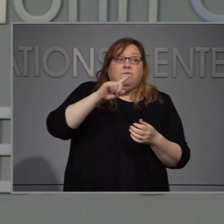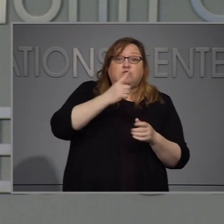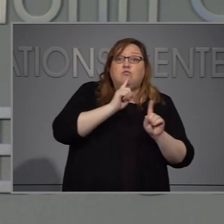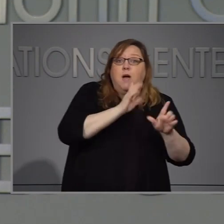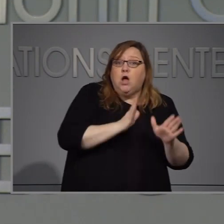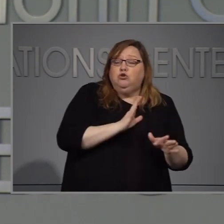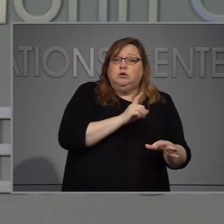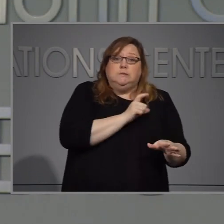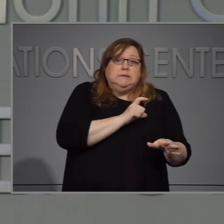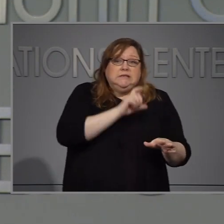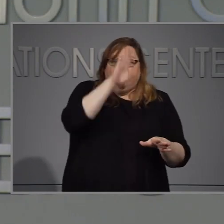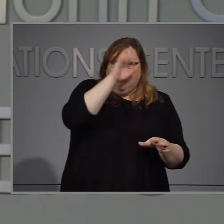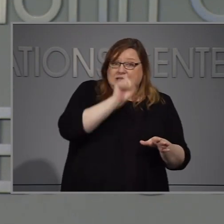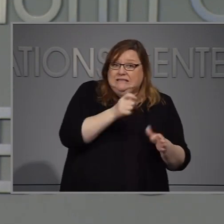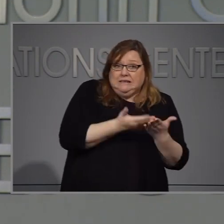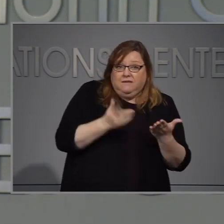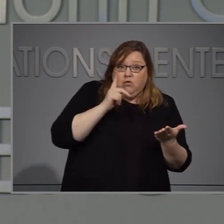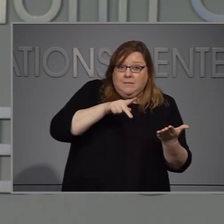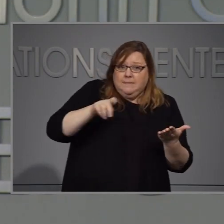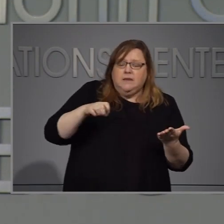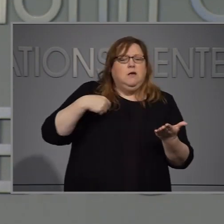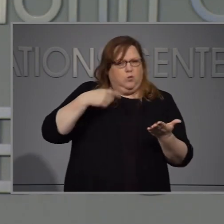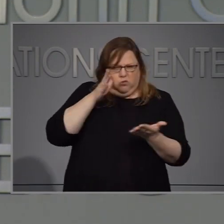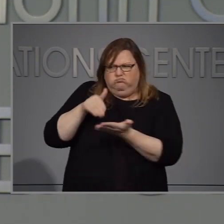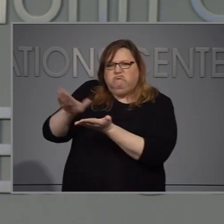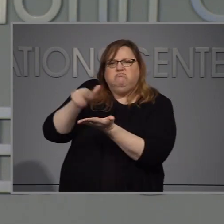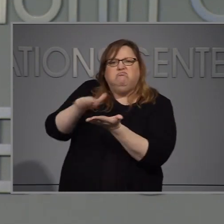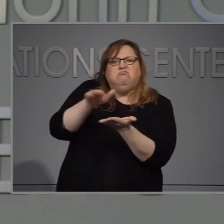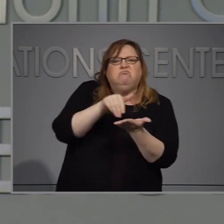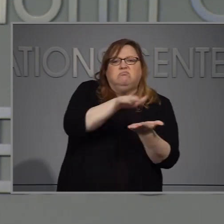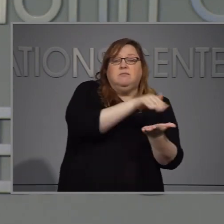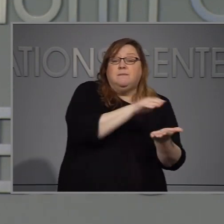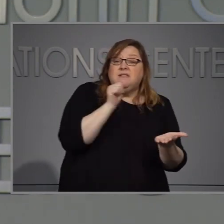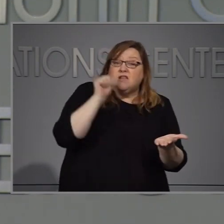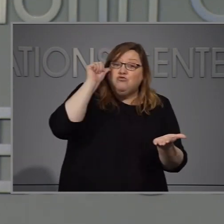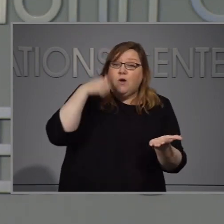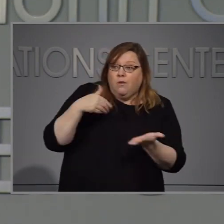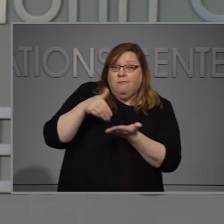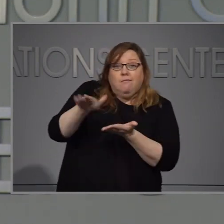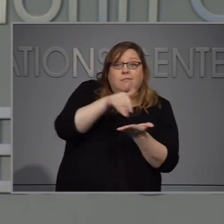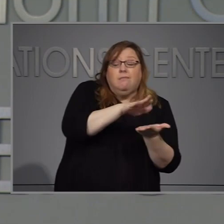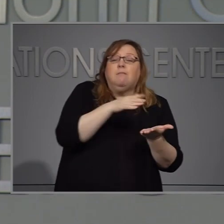hospitales a los centros de cuidado a largo plazo, los que primeros responden y otros ayer